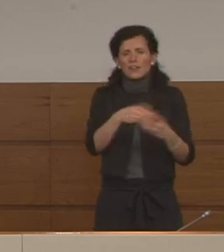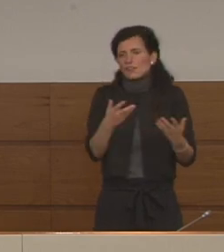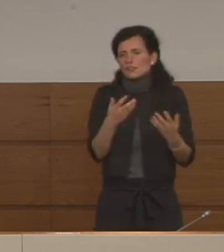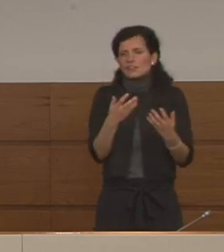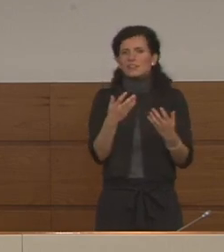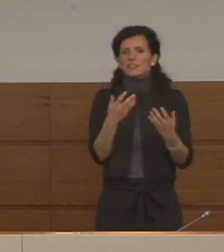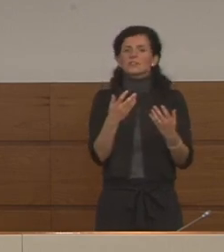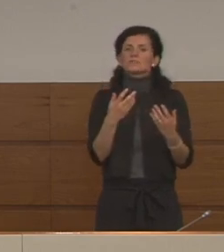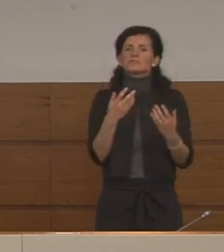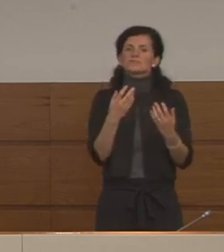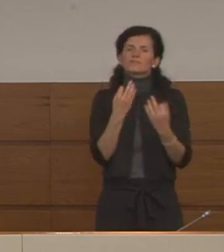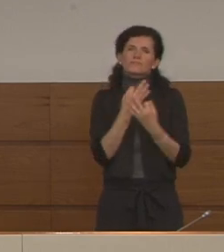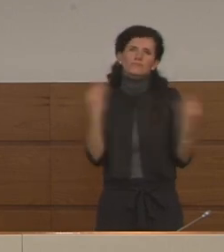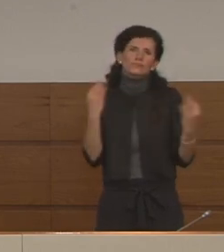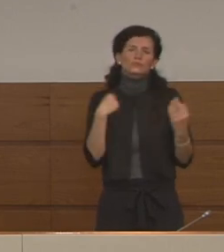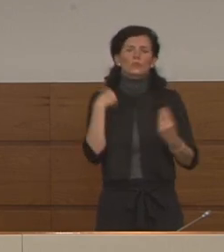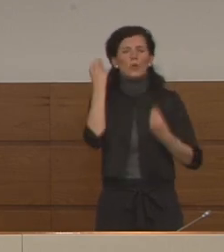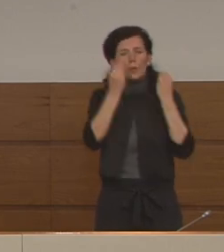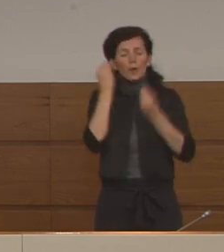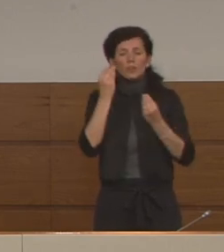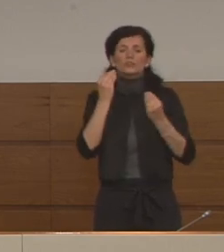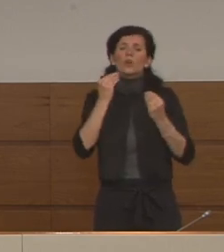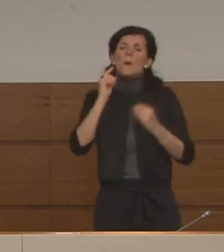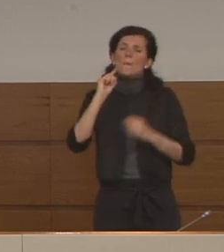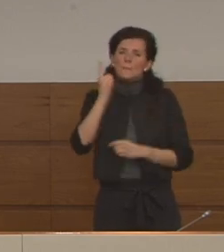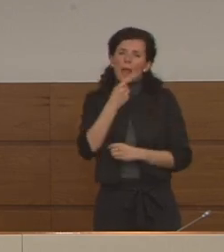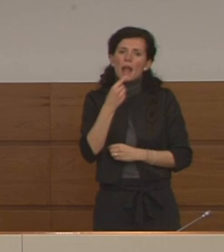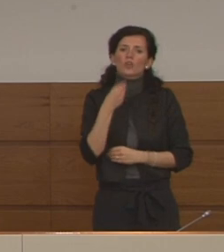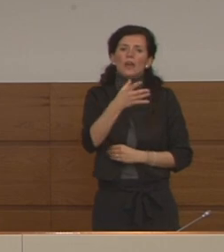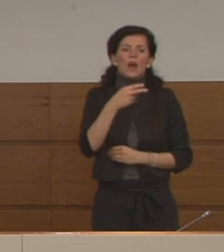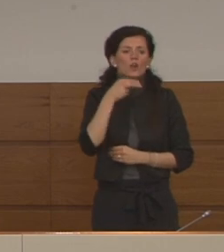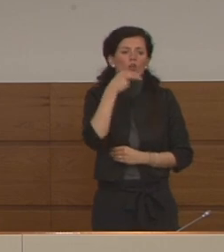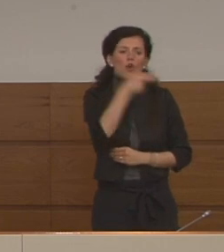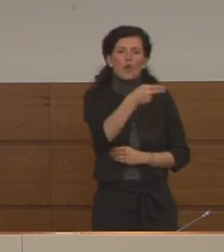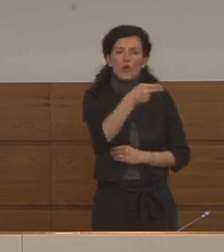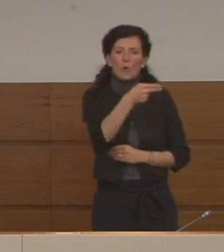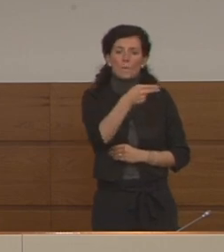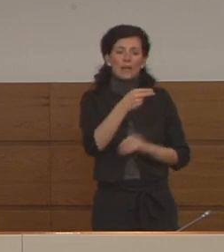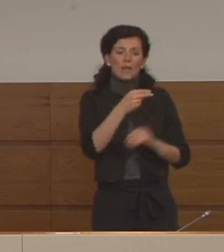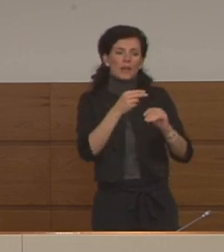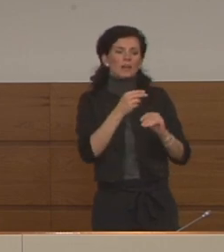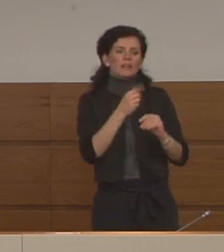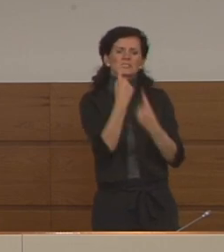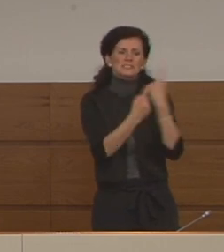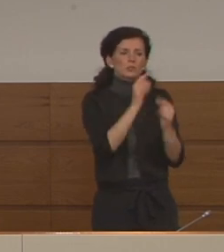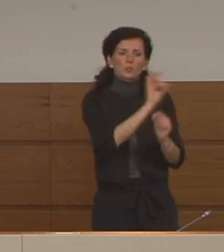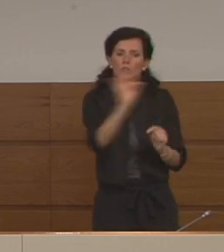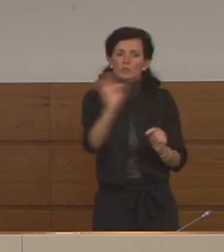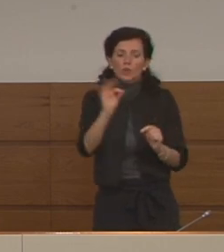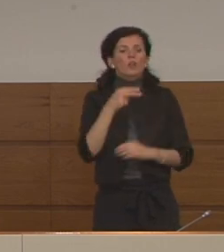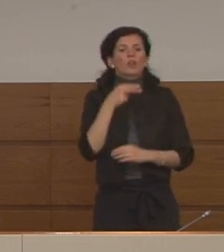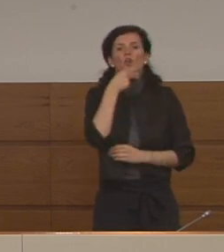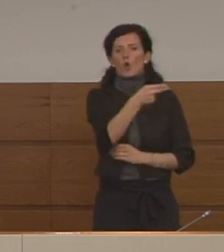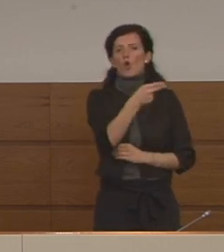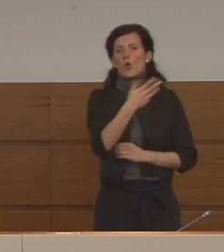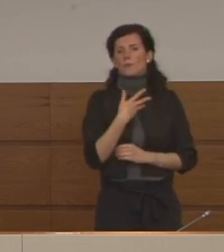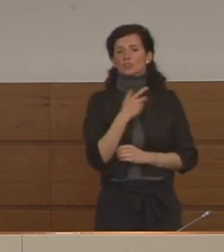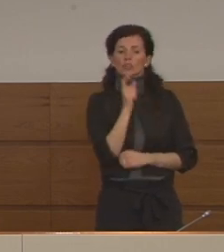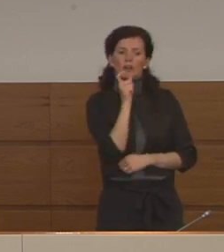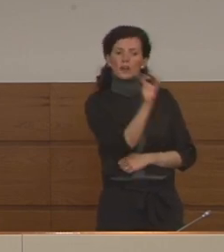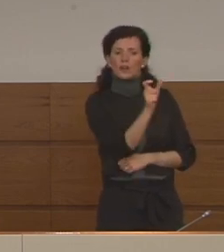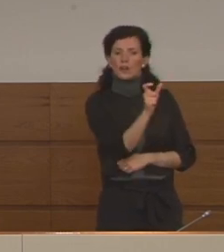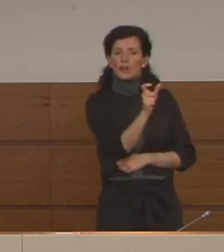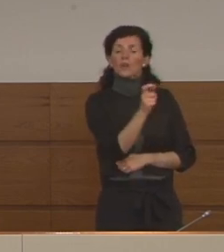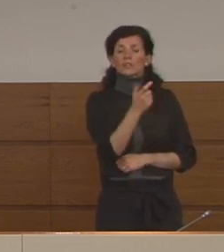Ma davvero, diamo un nome alle cose, perché una parte notevole della società aspetta risposte,